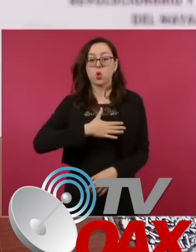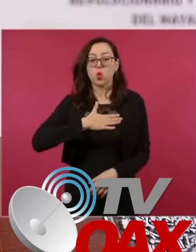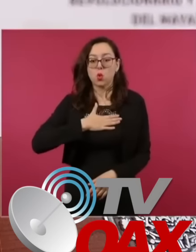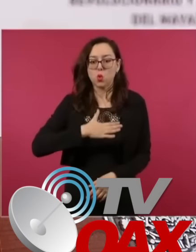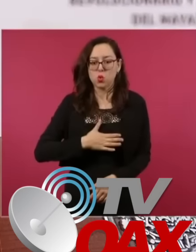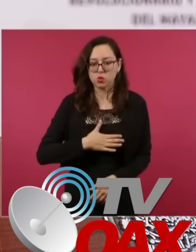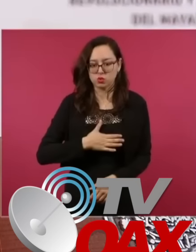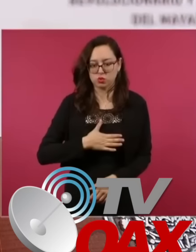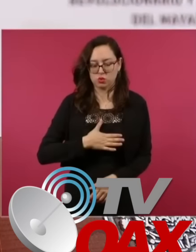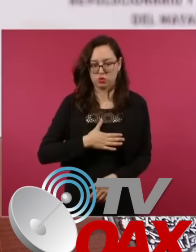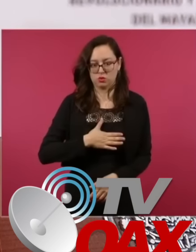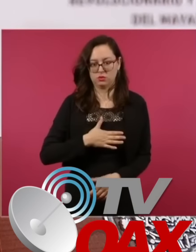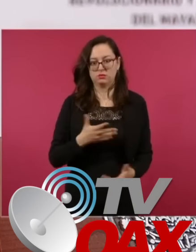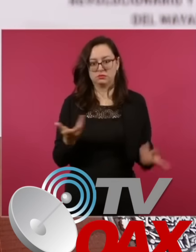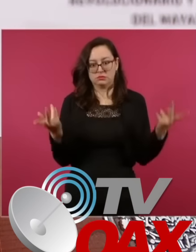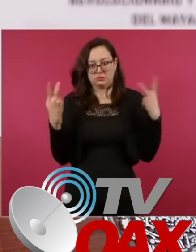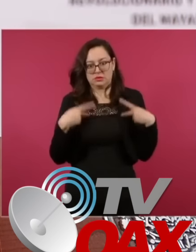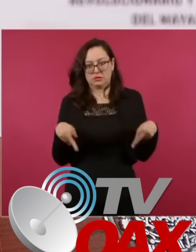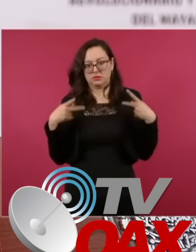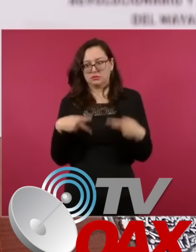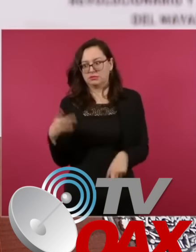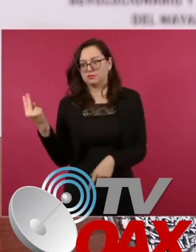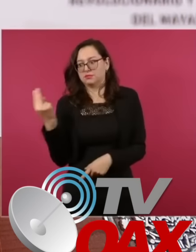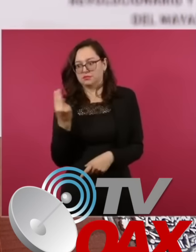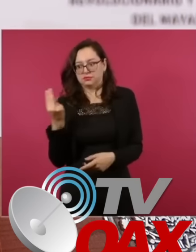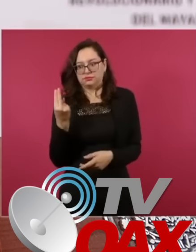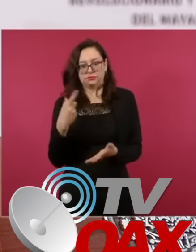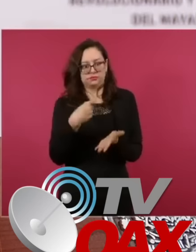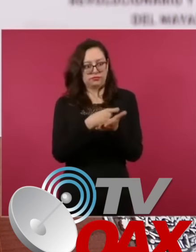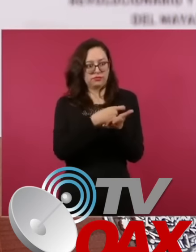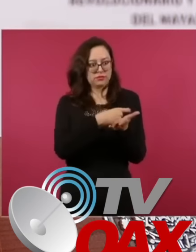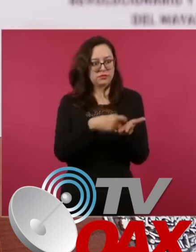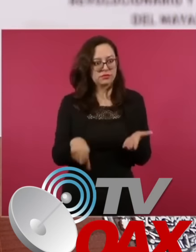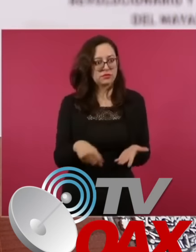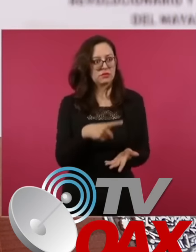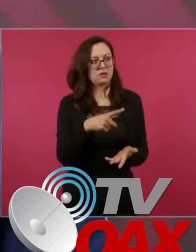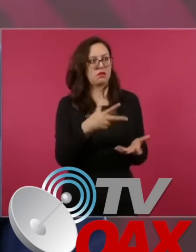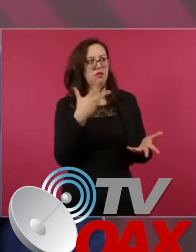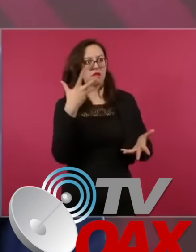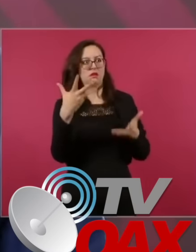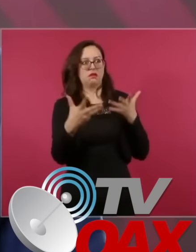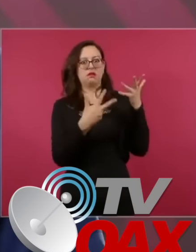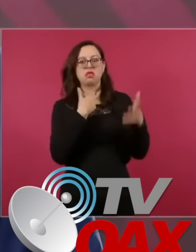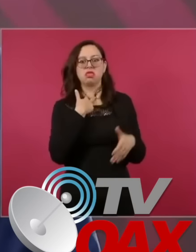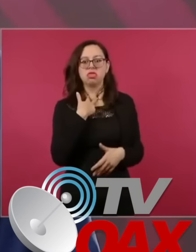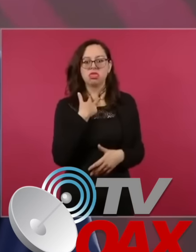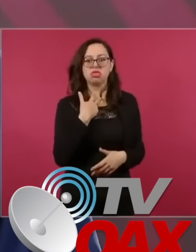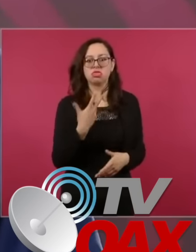servicio que no haya Eh